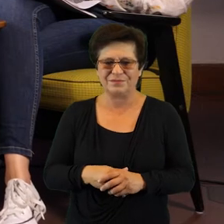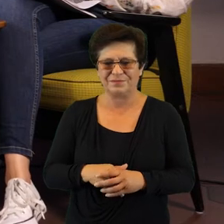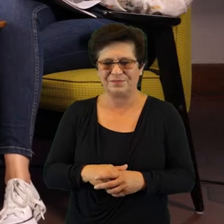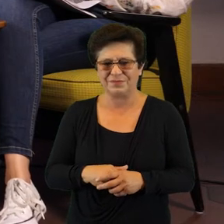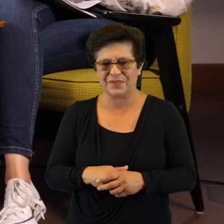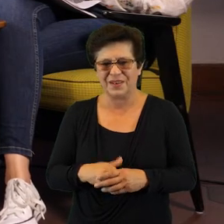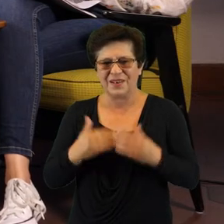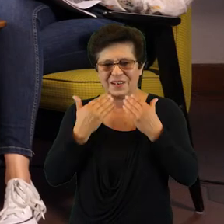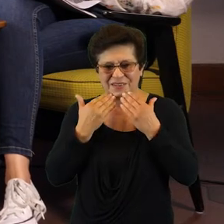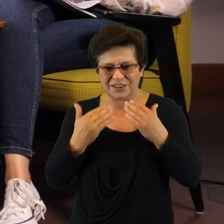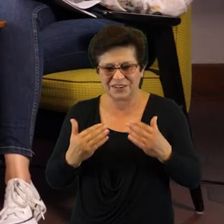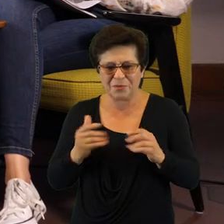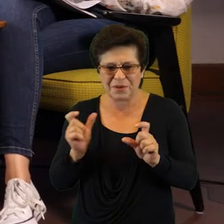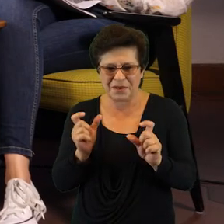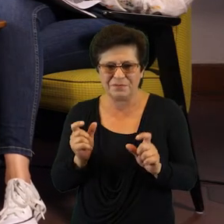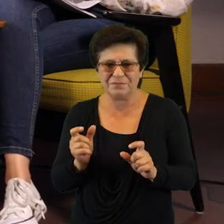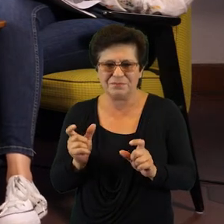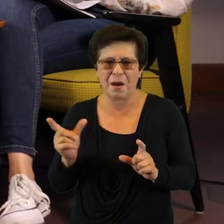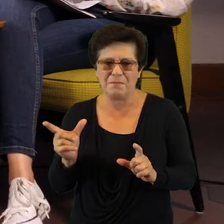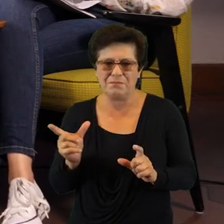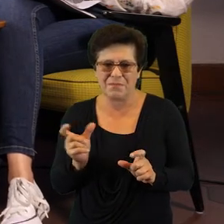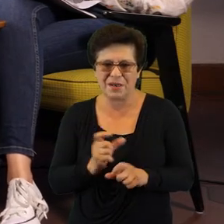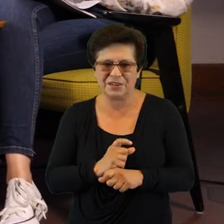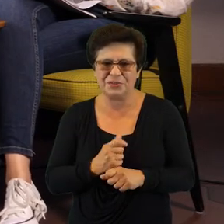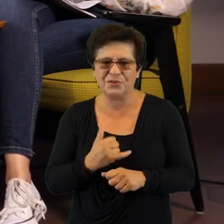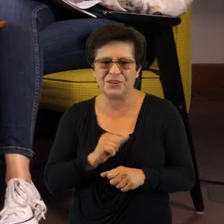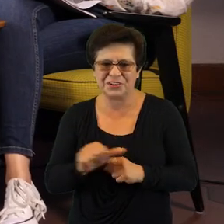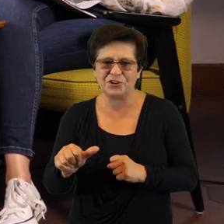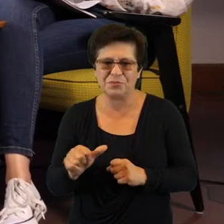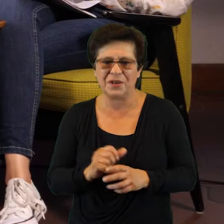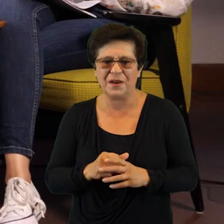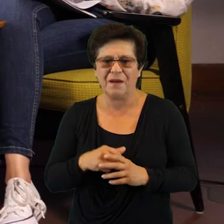Dzień dobry państwu. Ja myślę, że jesteśmy państwu winni wyjaśnienie,